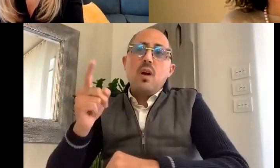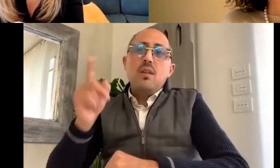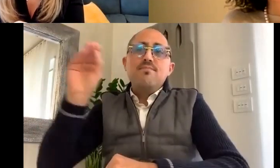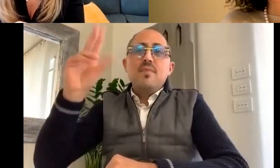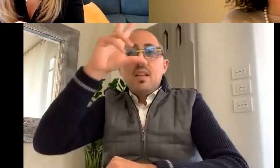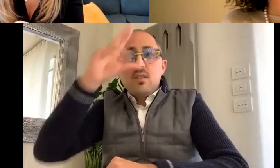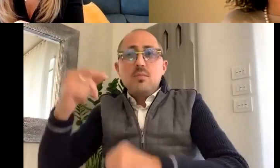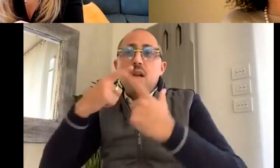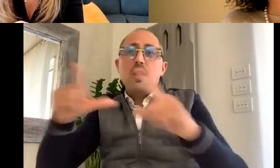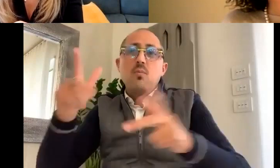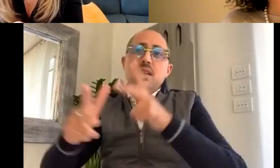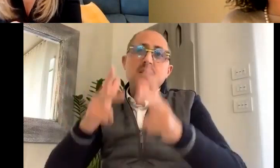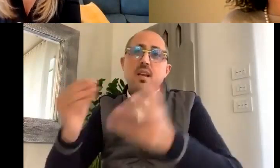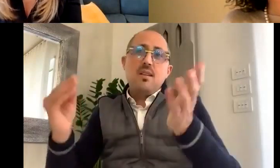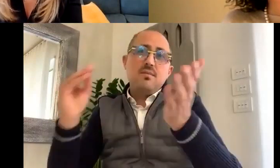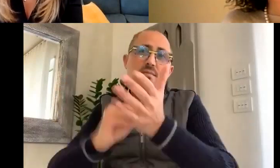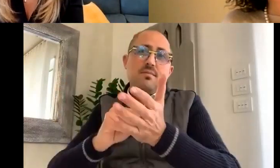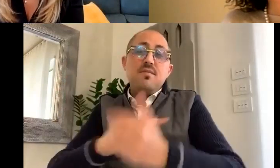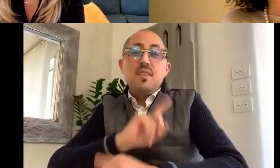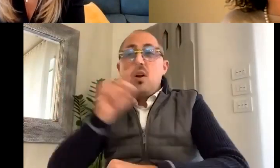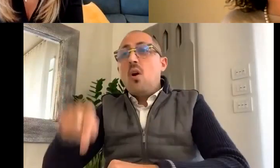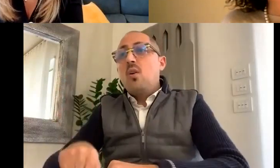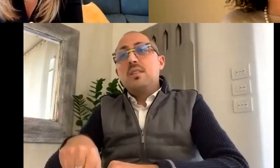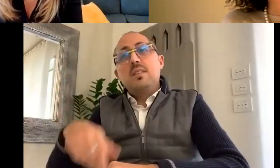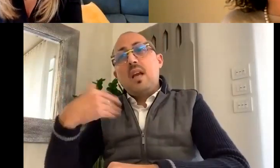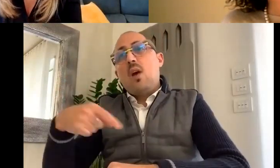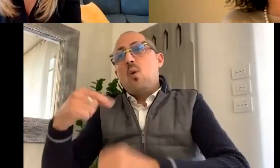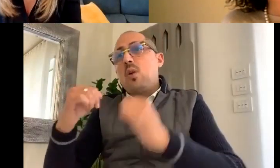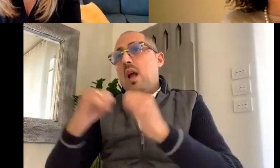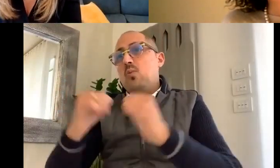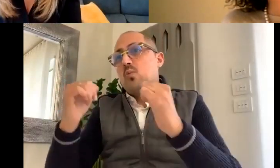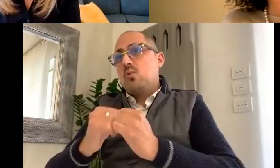come ho sempre lottato richiedendo il riconoscimento della lingua dei segni.